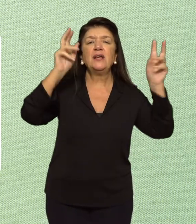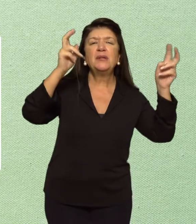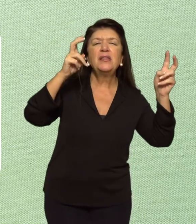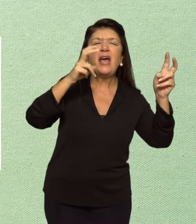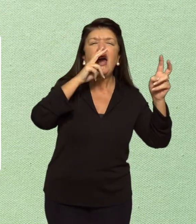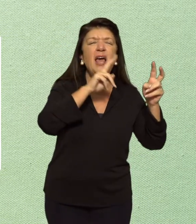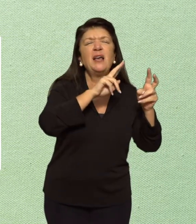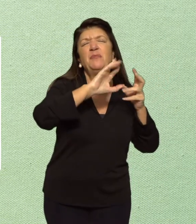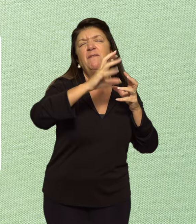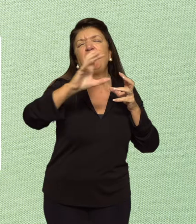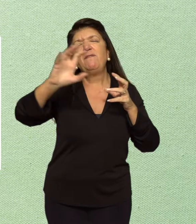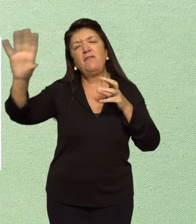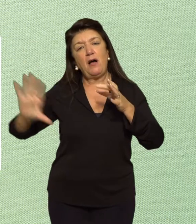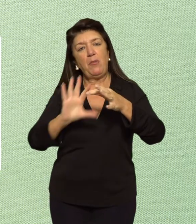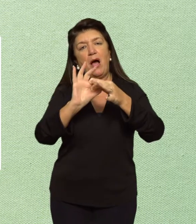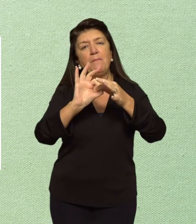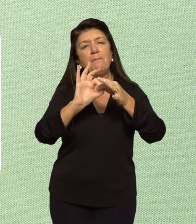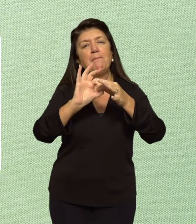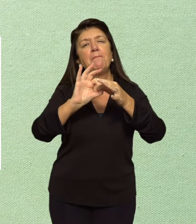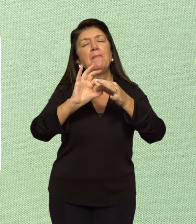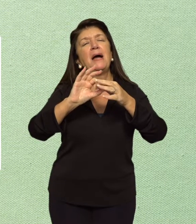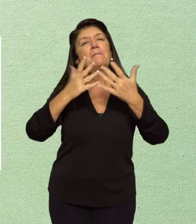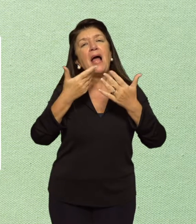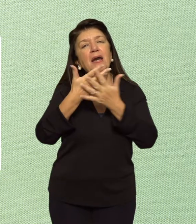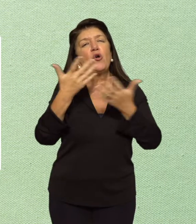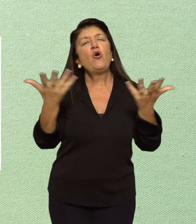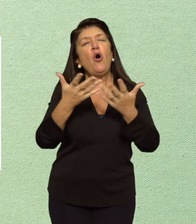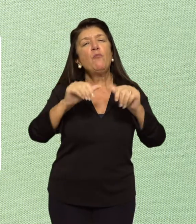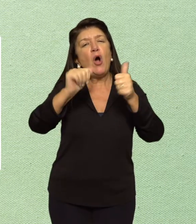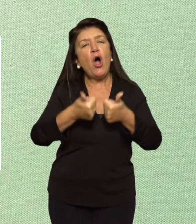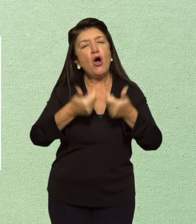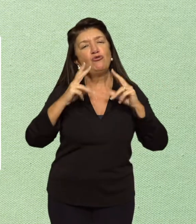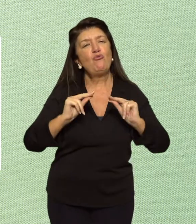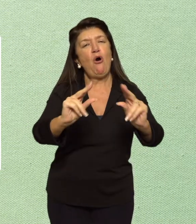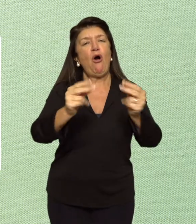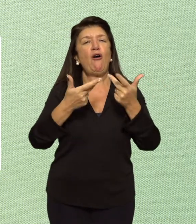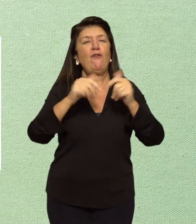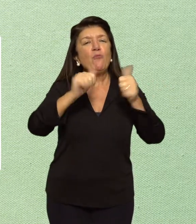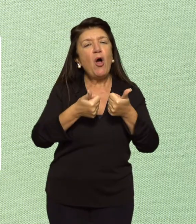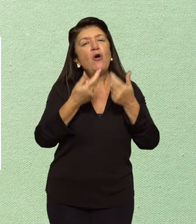un po' innovativa e in maniera un po' leggera, anche se in realtà il tema di oggi che è la